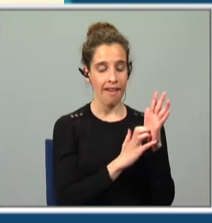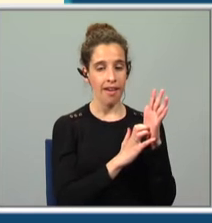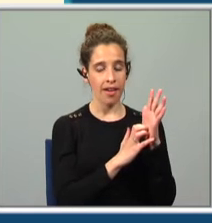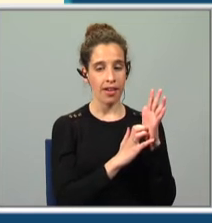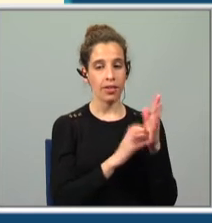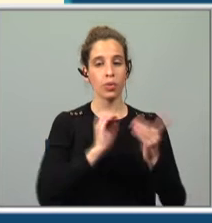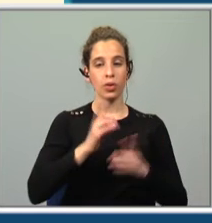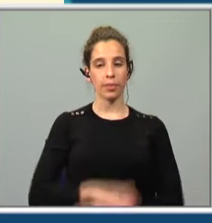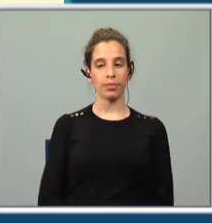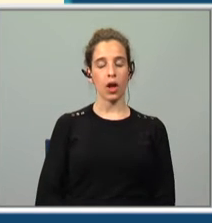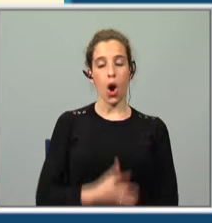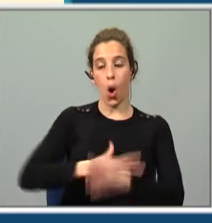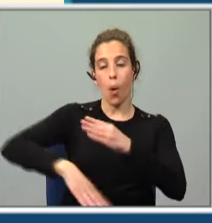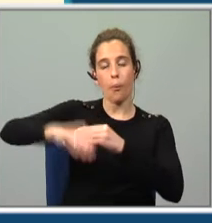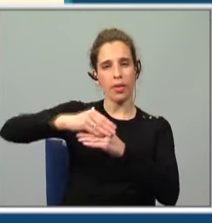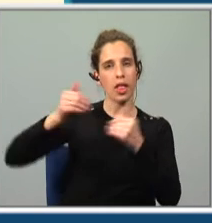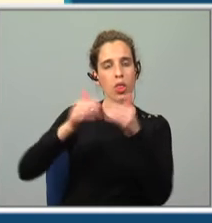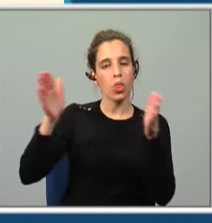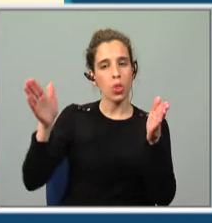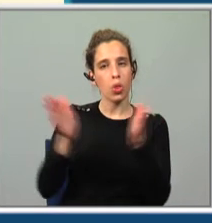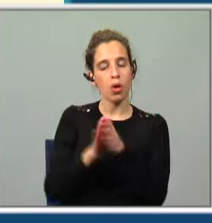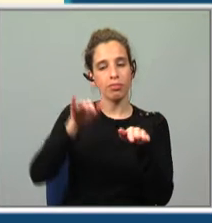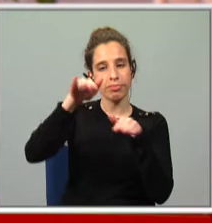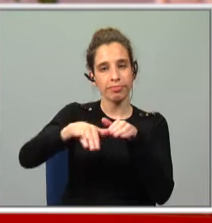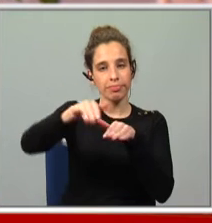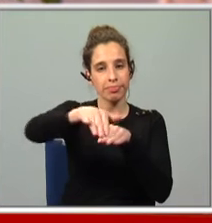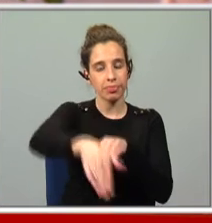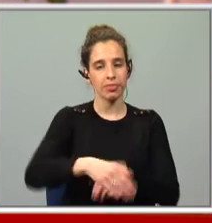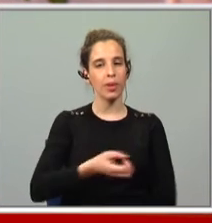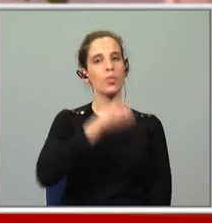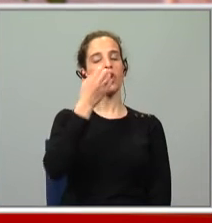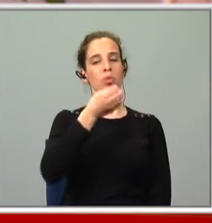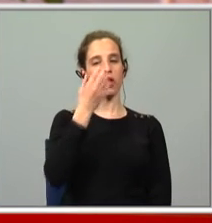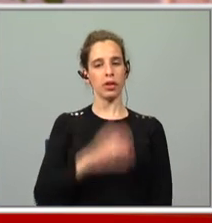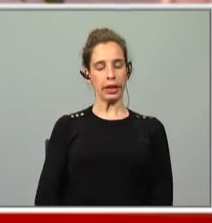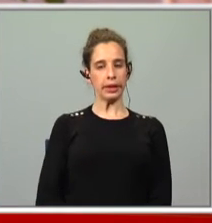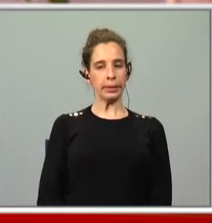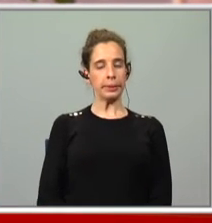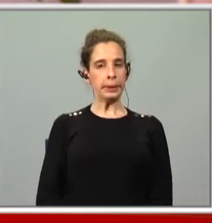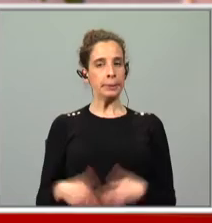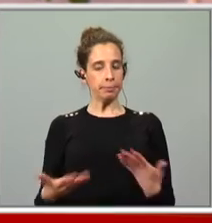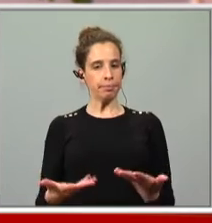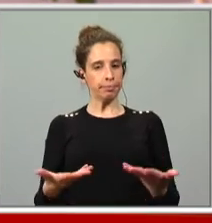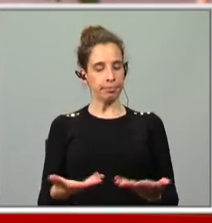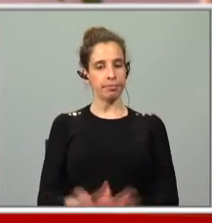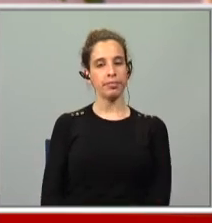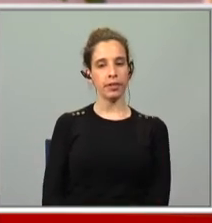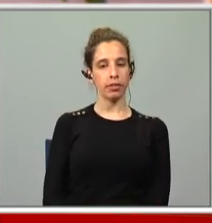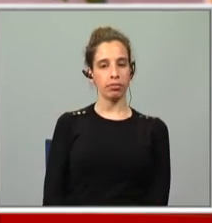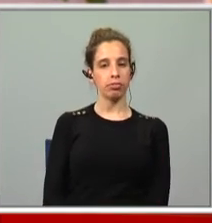vamos que completar todos os espaços muito bem e assim ficava por aqui a 讓我們填寫所有空格很好，就是這樣